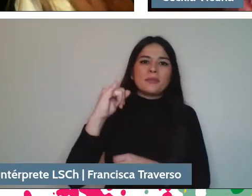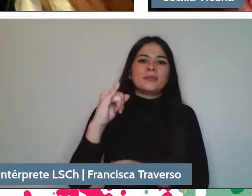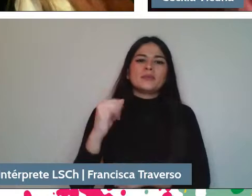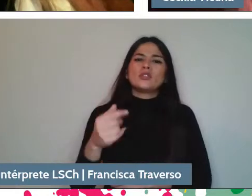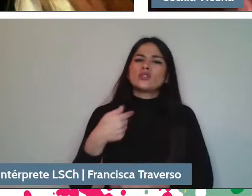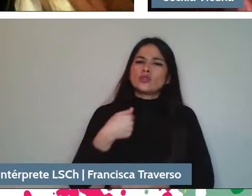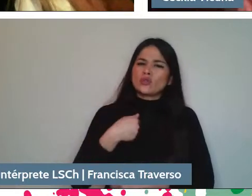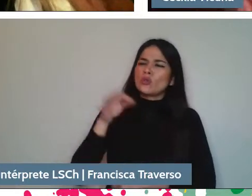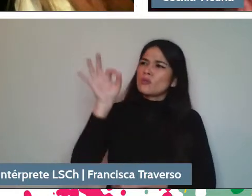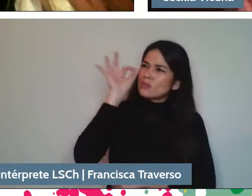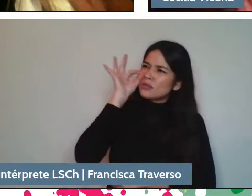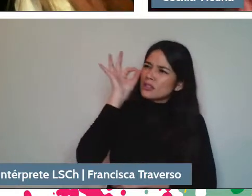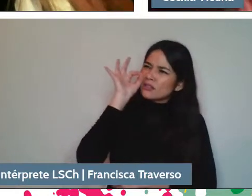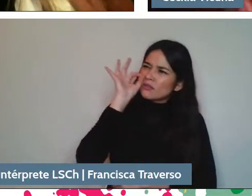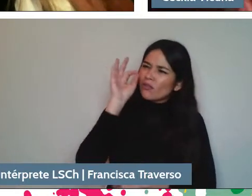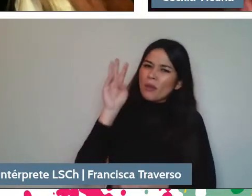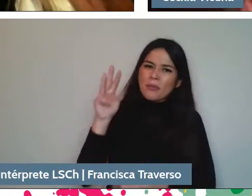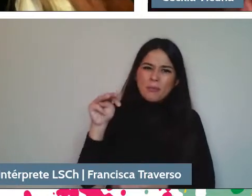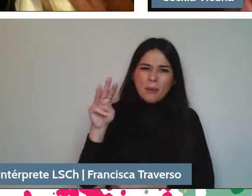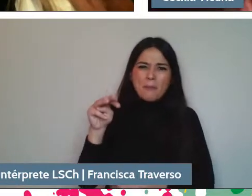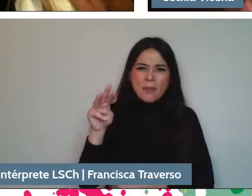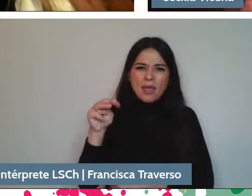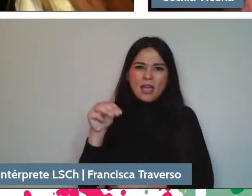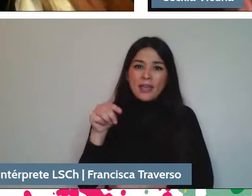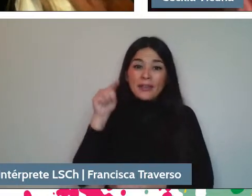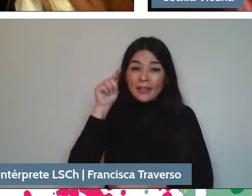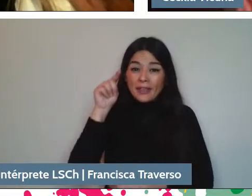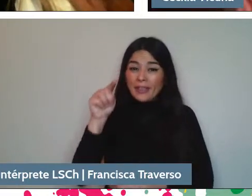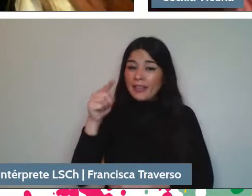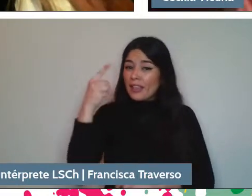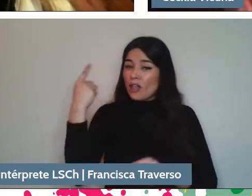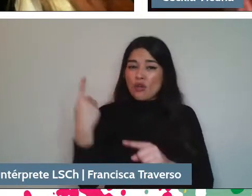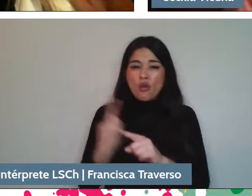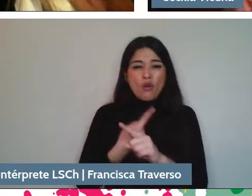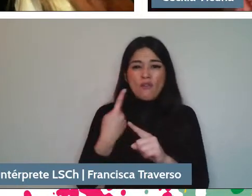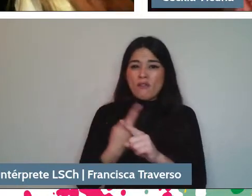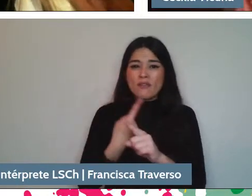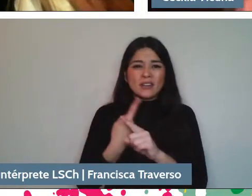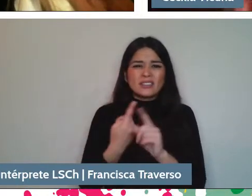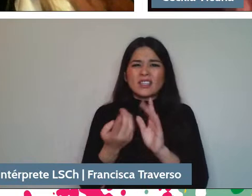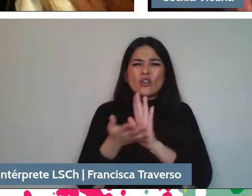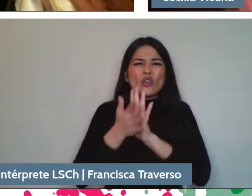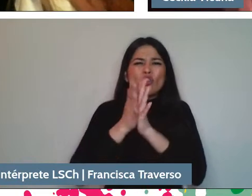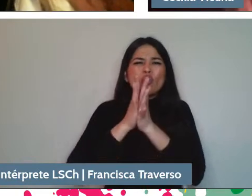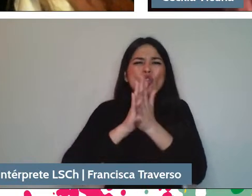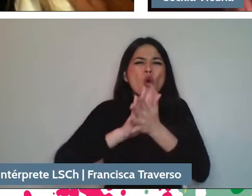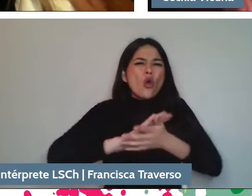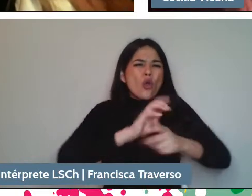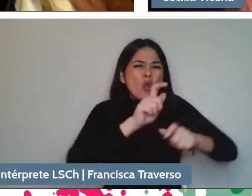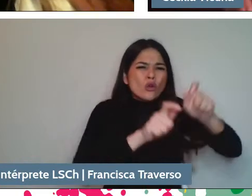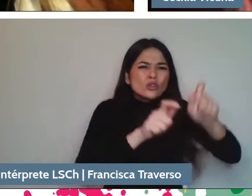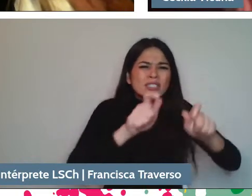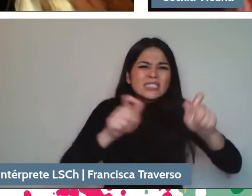que ella siempre ha estado en conversación con todos los seres vivos. Por ejemplo, nosotros allá en la Florida